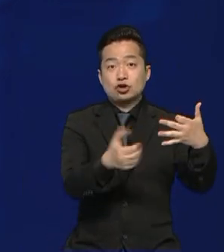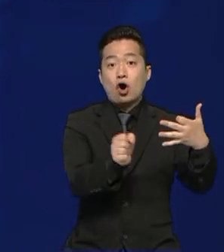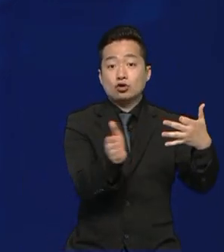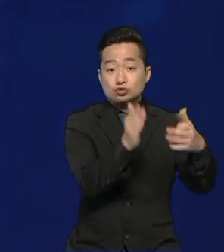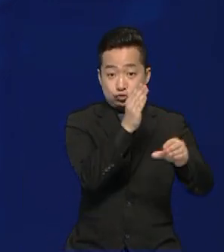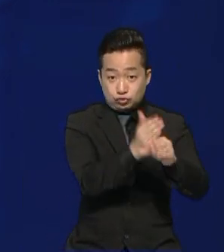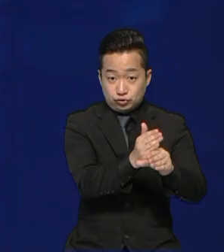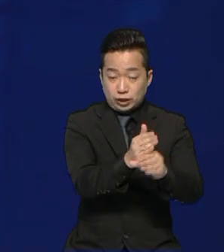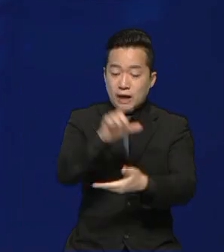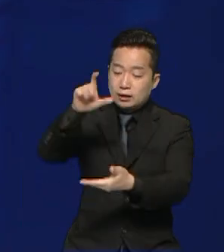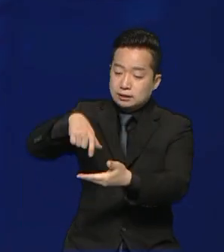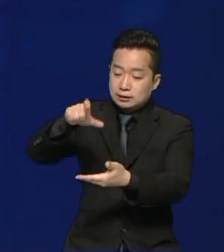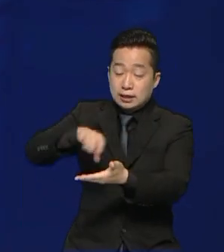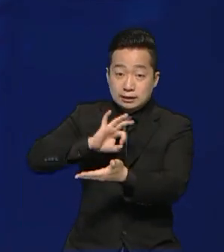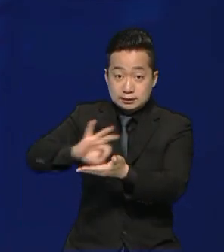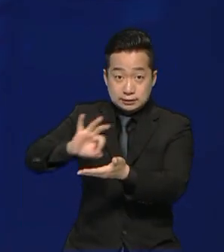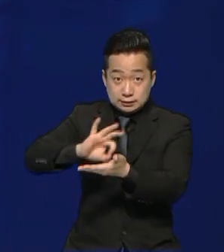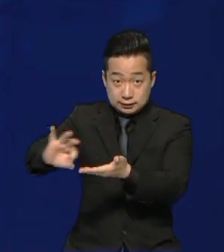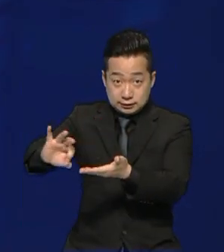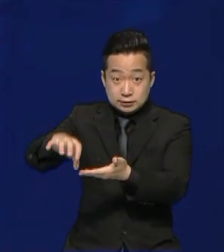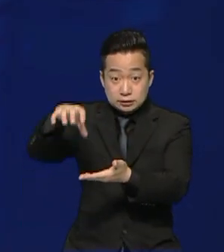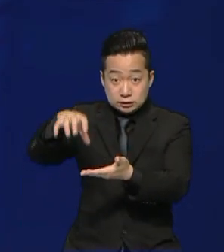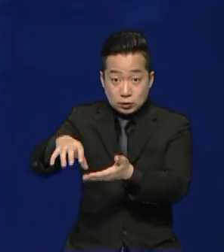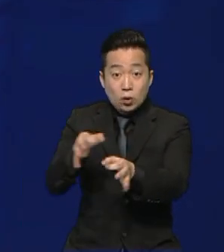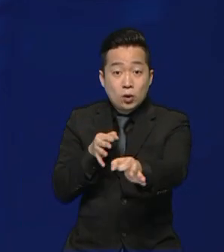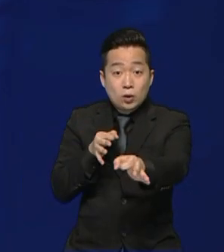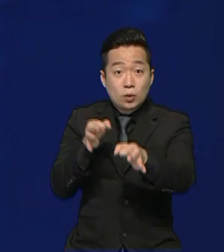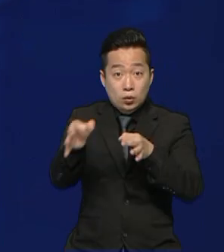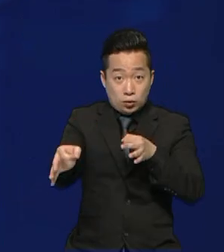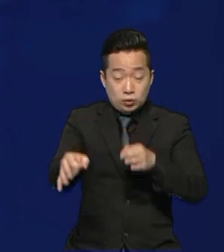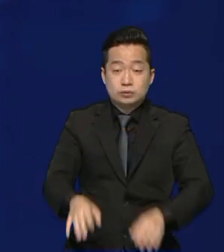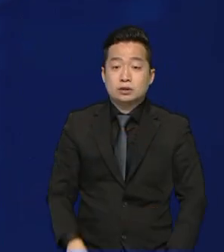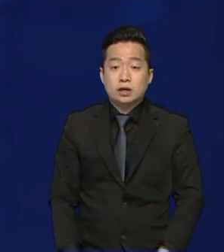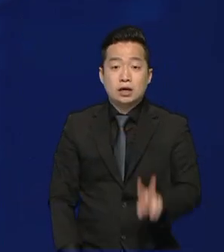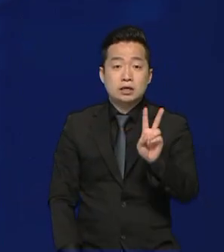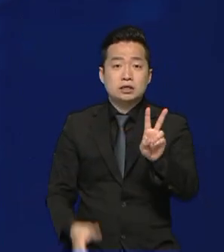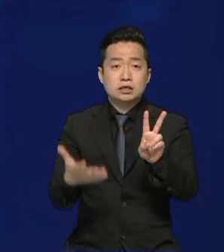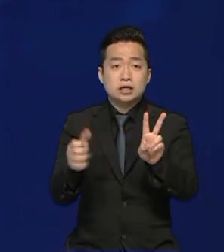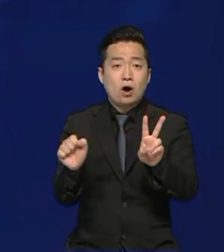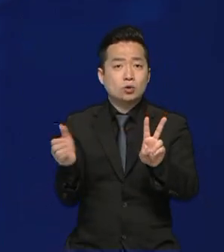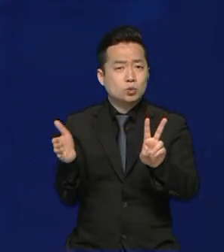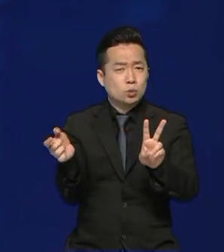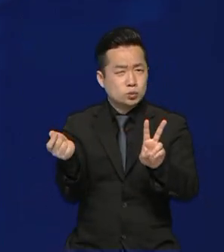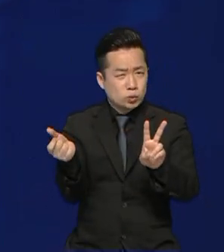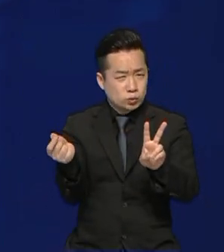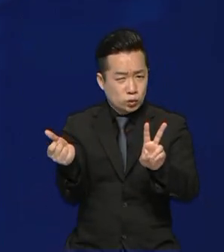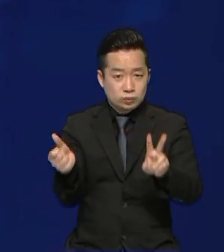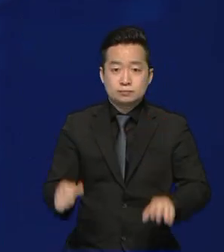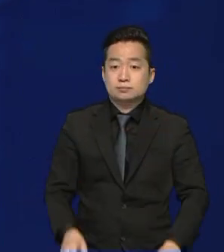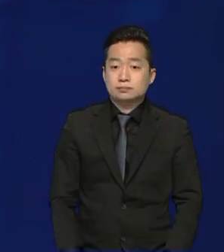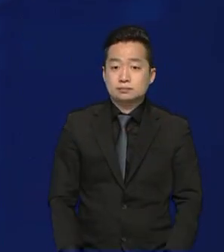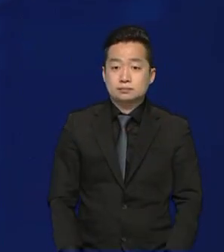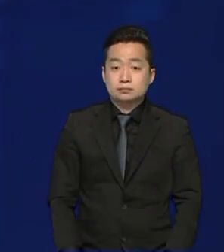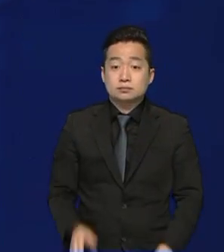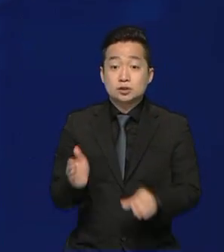사용됐거나 가상화폐거래소에서 거래된 물량은 2억 개가 조금 넘는 수준이었습니다. 그런데 이 물량의 3배가 넘는 6.9억 개